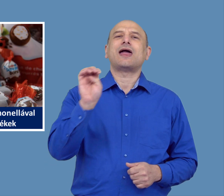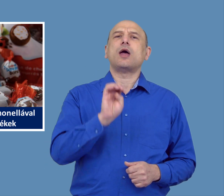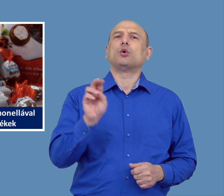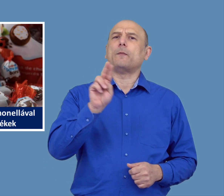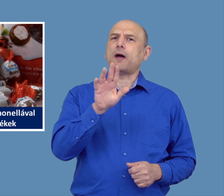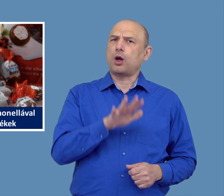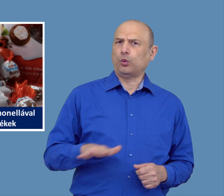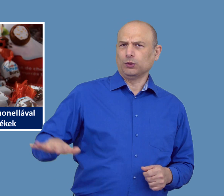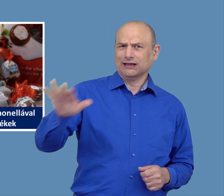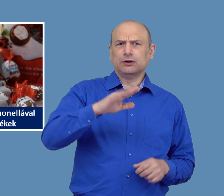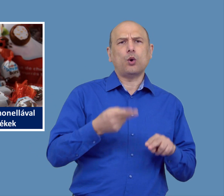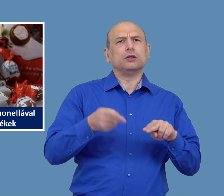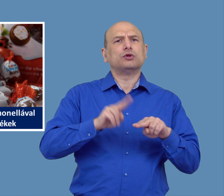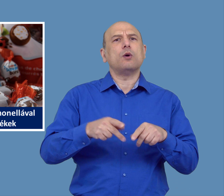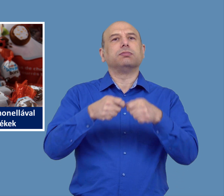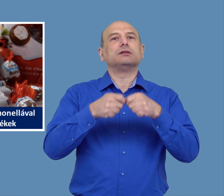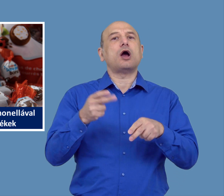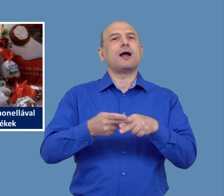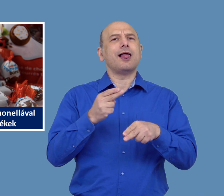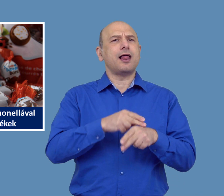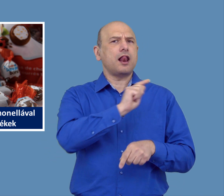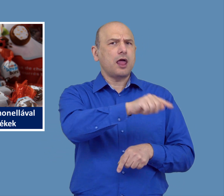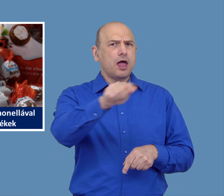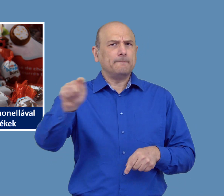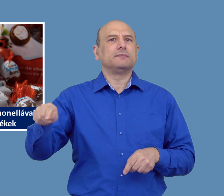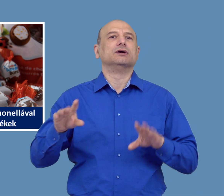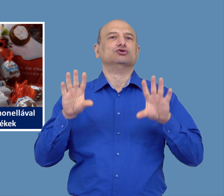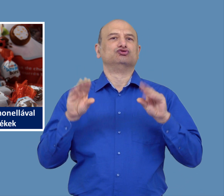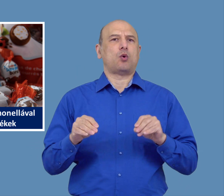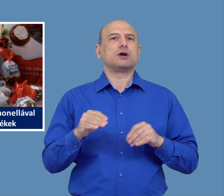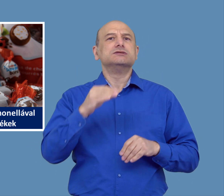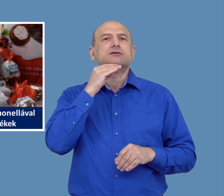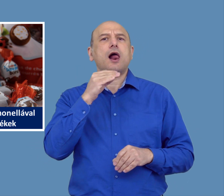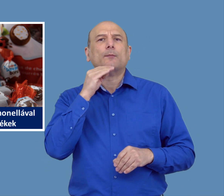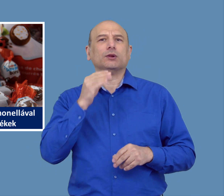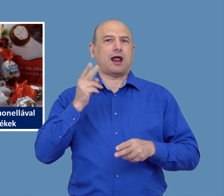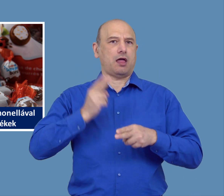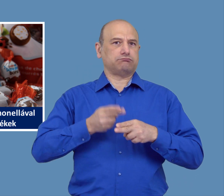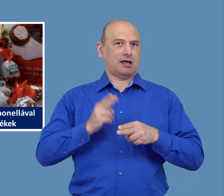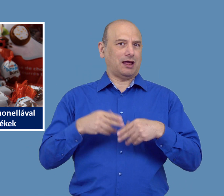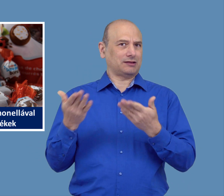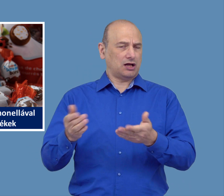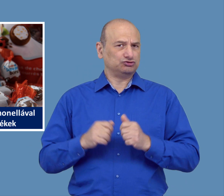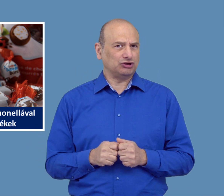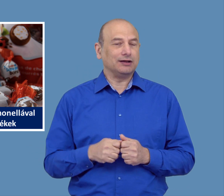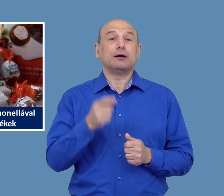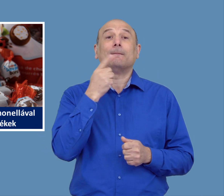Az Európai Unió több tagállamában jelentettek Salmonella okozta megbetegedéseket,